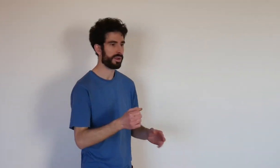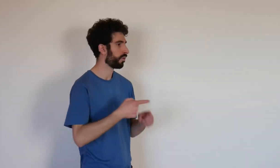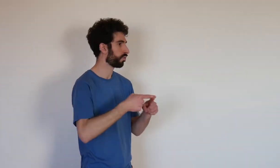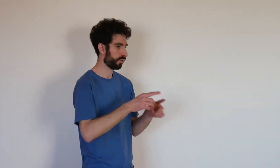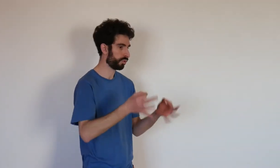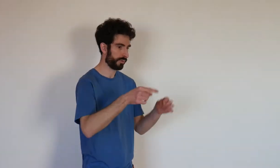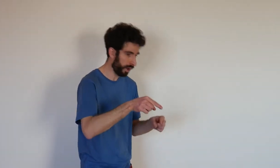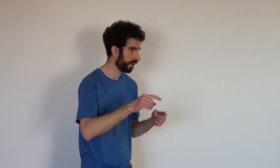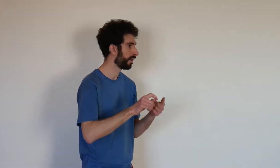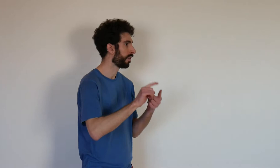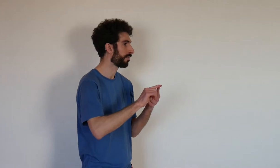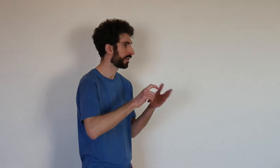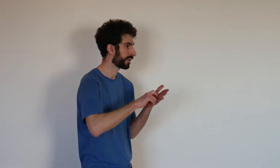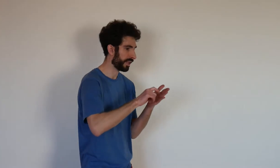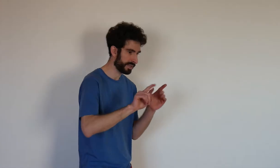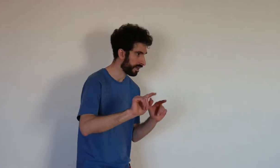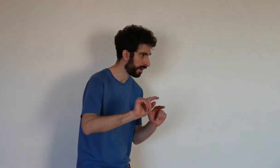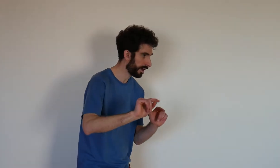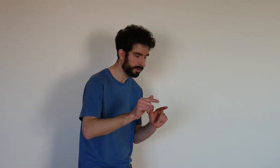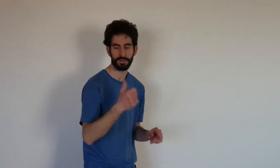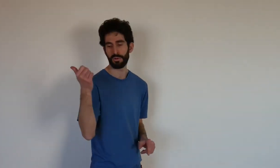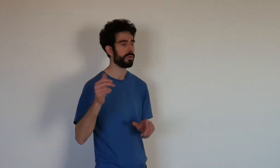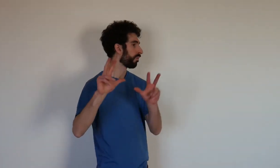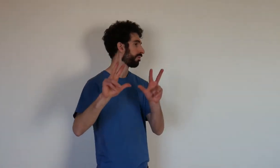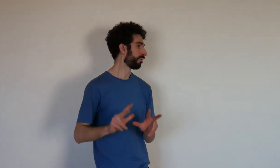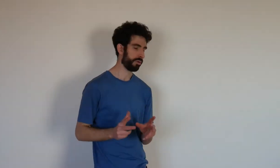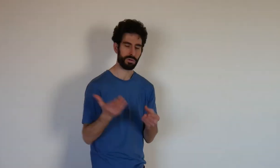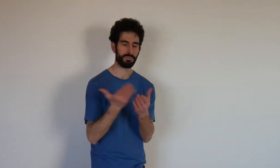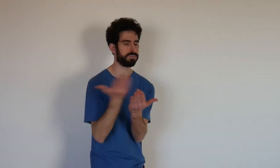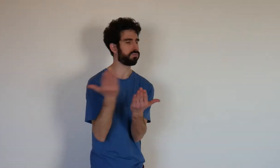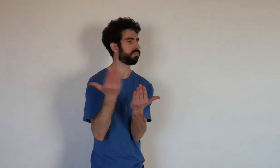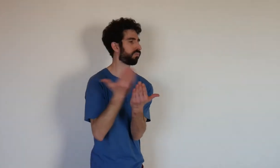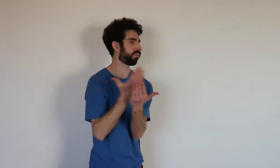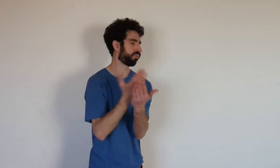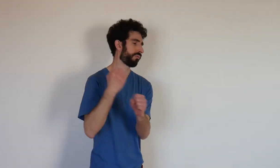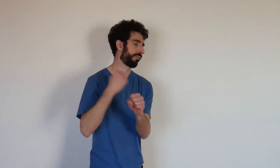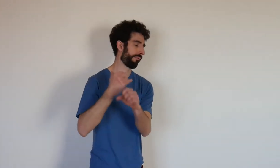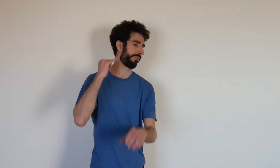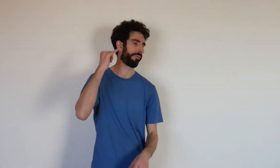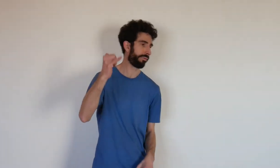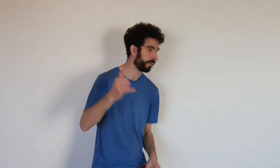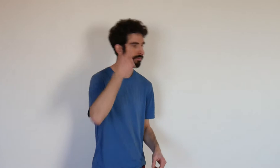un couteau a été retrouvé avec des traces d'empreintes. L'ordinateur est en train de comparer et c'est long.